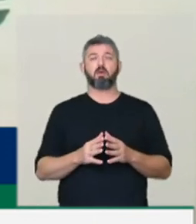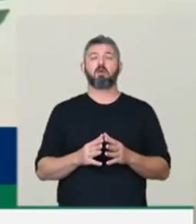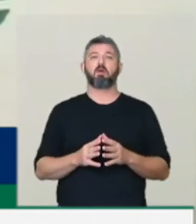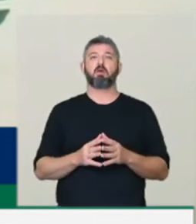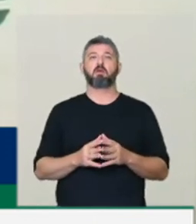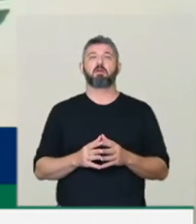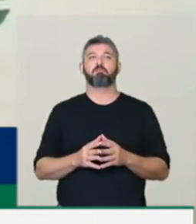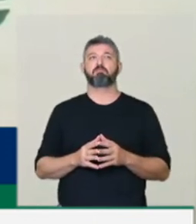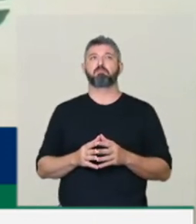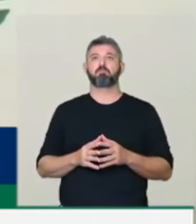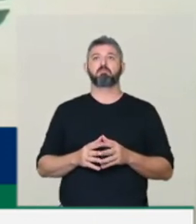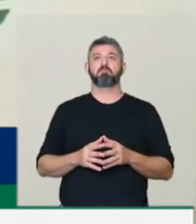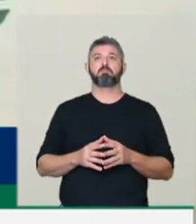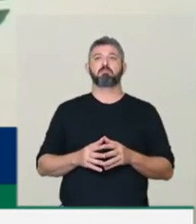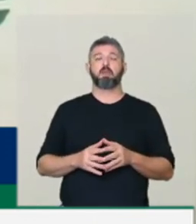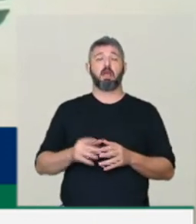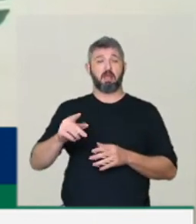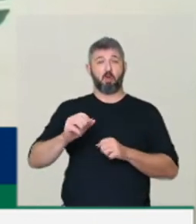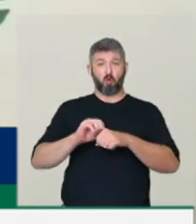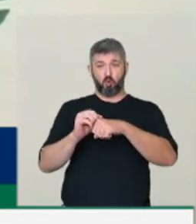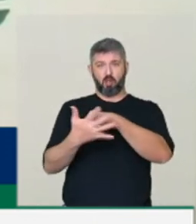SABEMOS QUE A PANDEMIA ESTÁ A QUILÔMETROS NA NOSSA FRENTE. A PANDEMIA ESTÁ A MAIS DE CEM